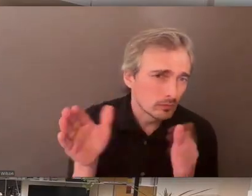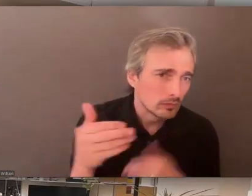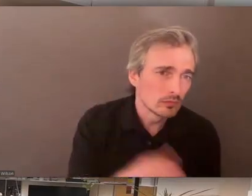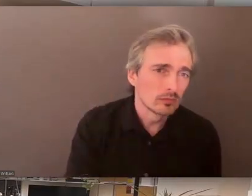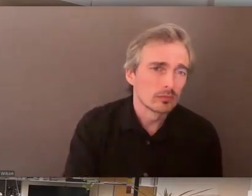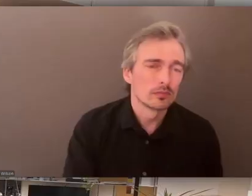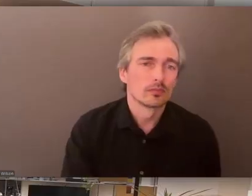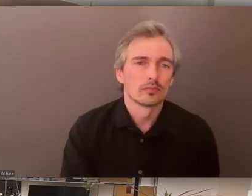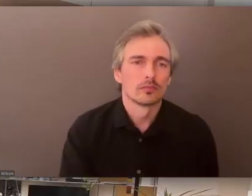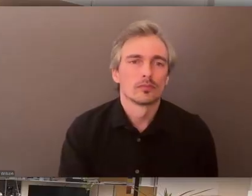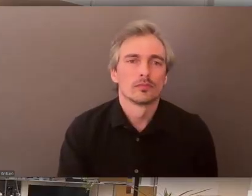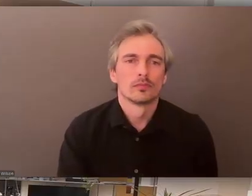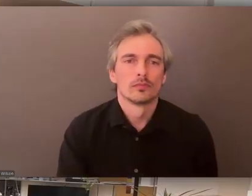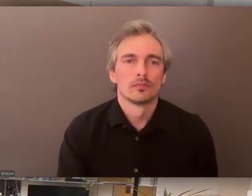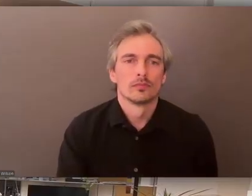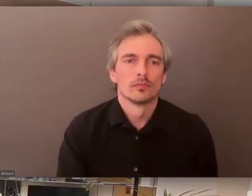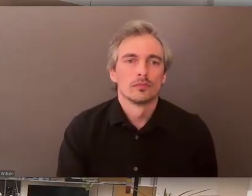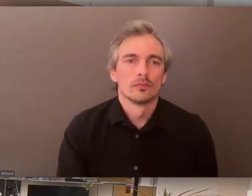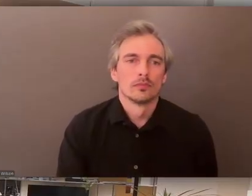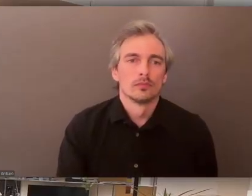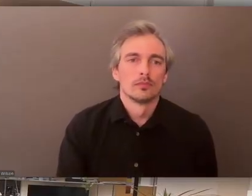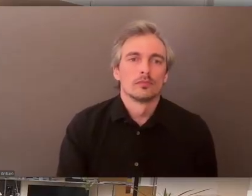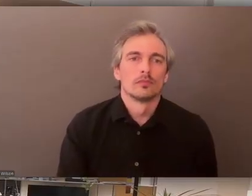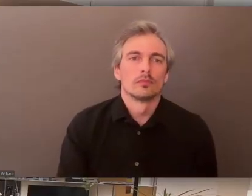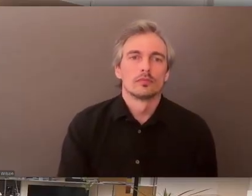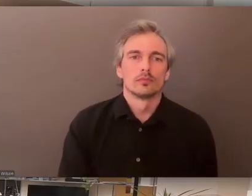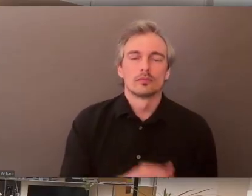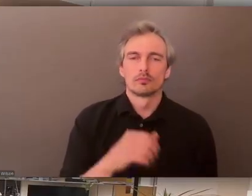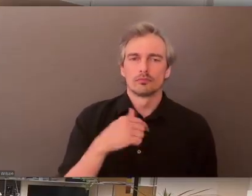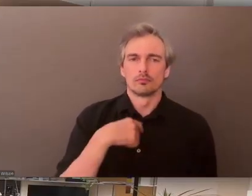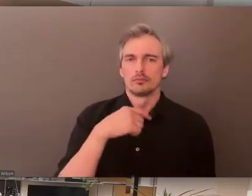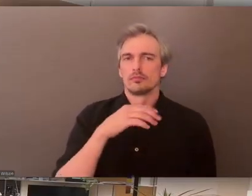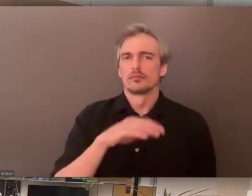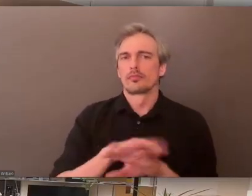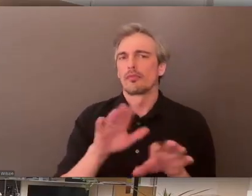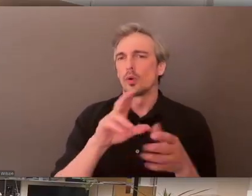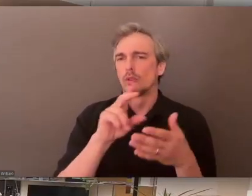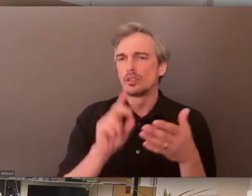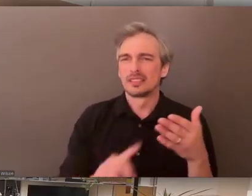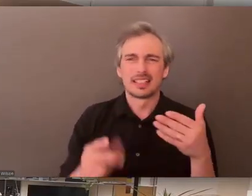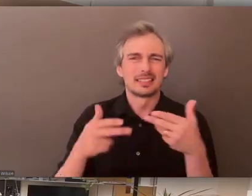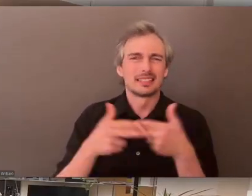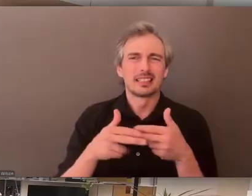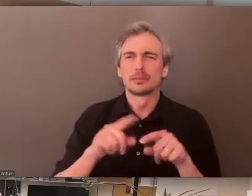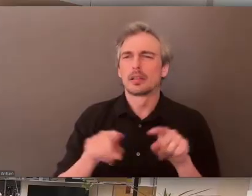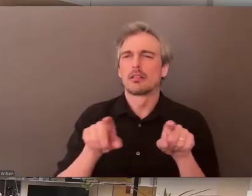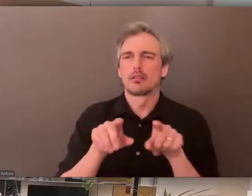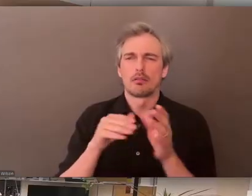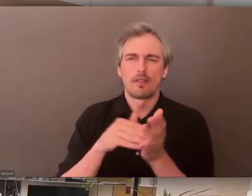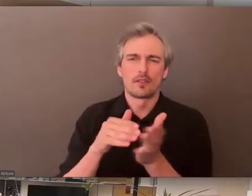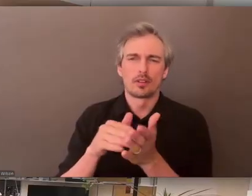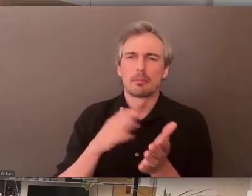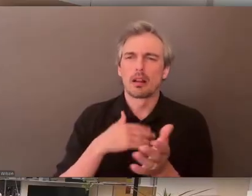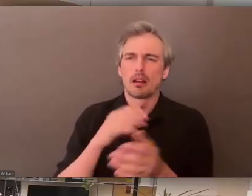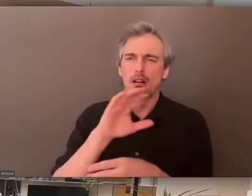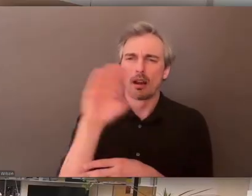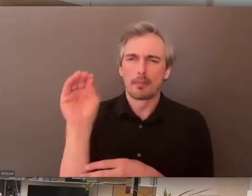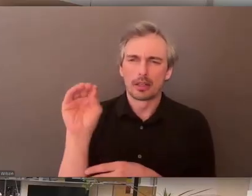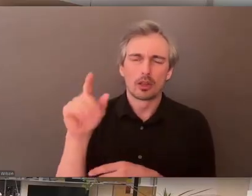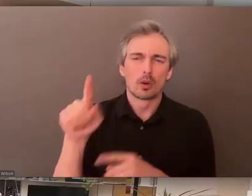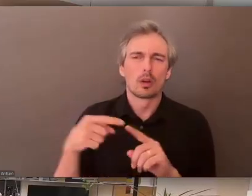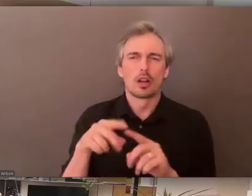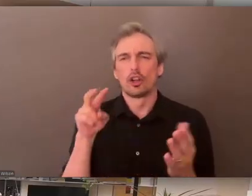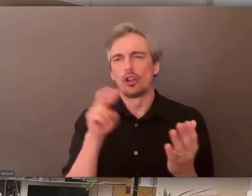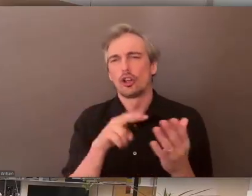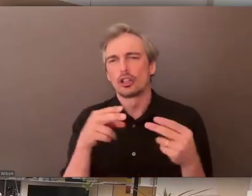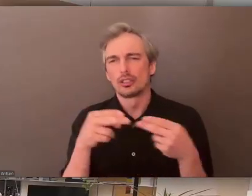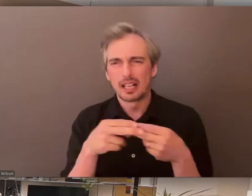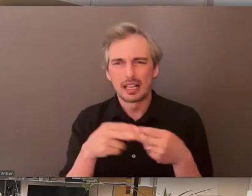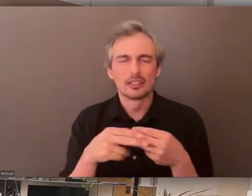私はスライドをデザインするわけではありませんが、会社で市場シェアや棒グラ フのようなスライドを見ると、ラベルがいつも非常に小さいことに気づきます。